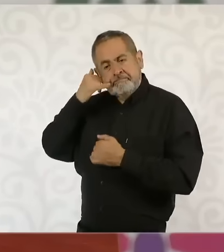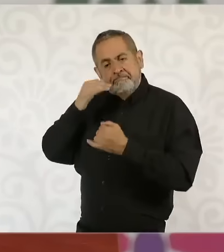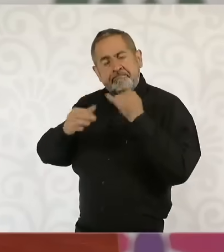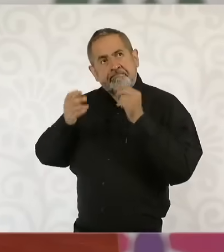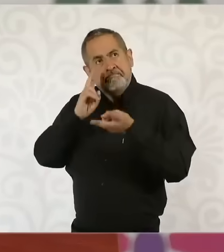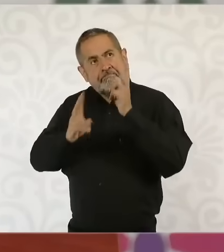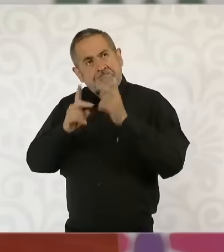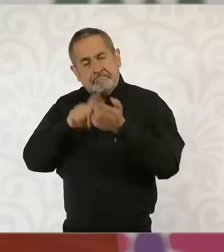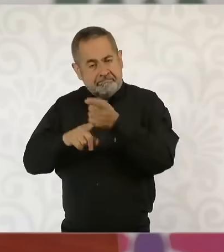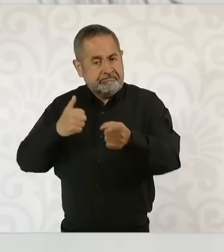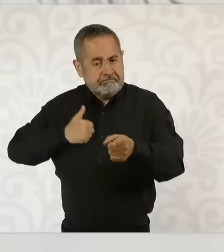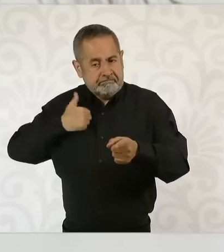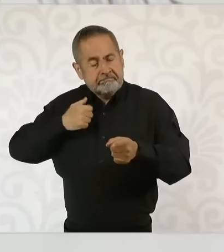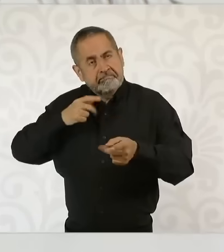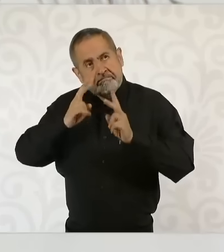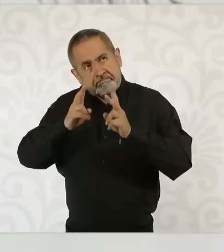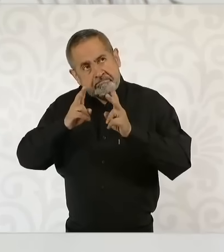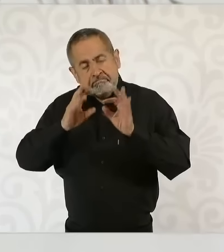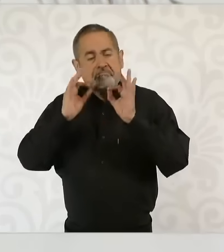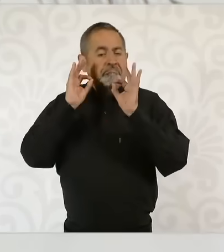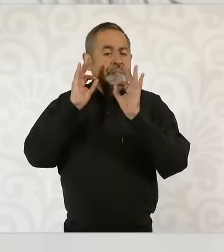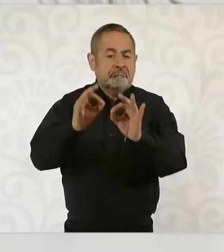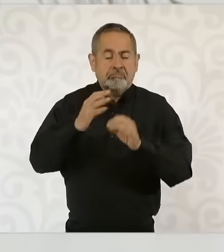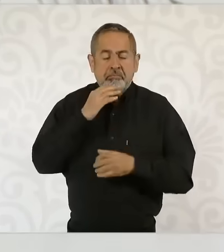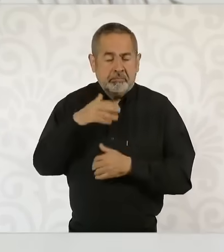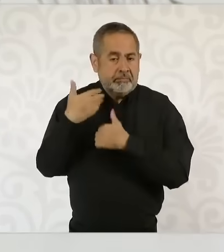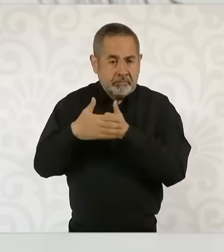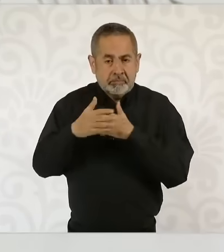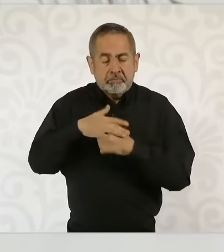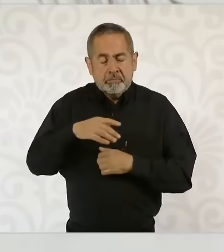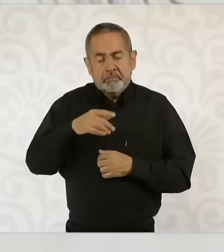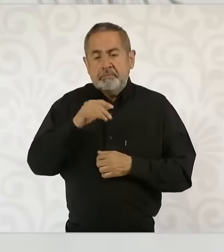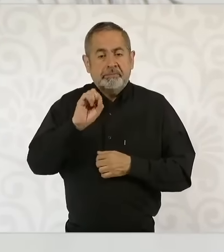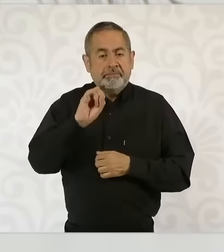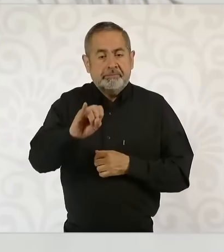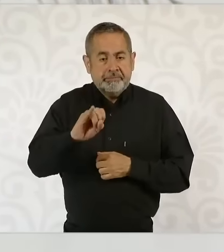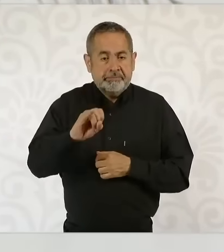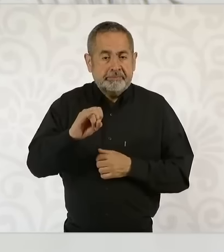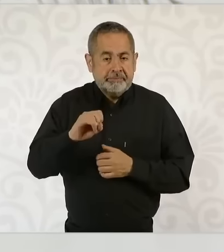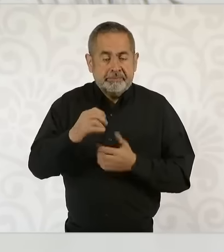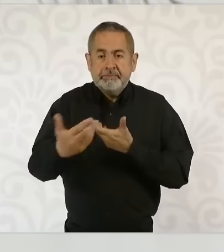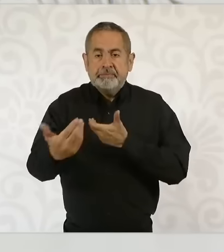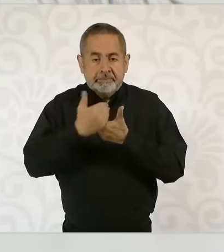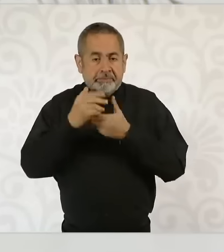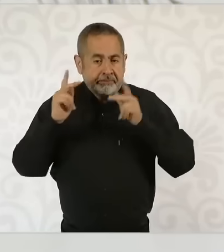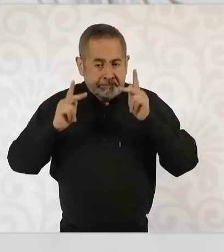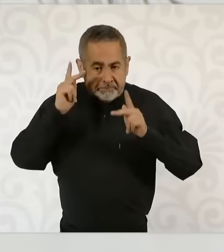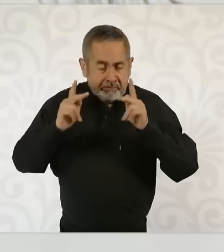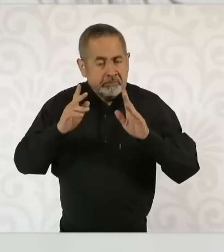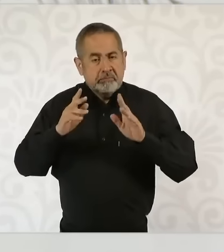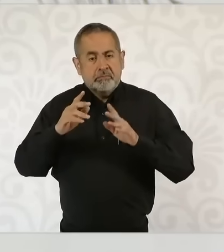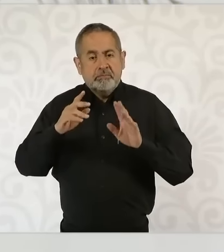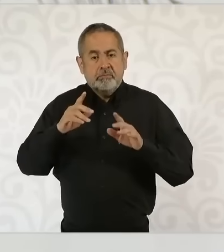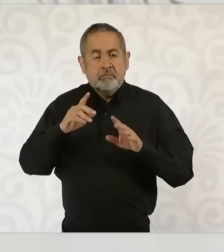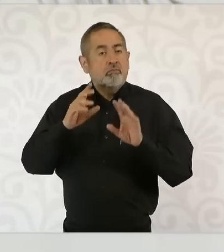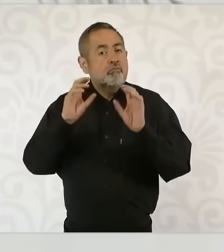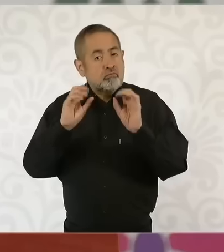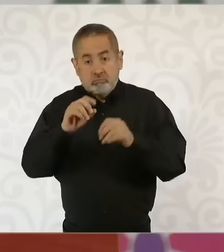también eh con el primer ministro también acordamos una visita eh sea de él mismo, con su